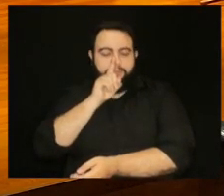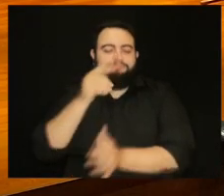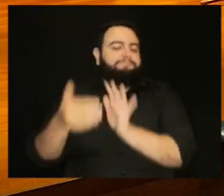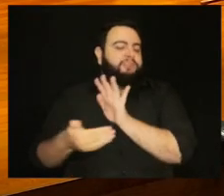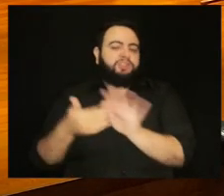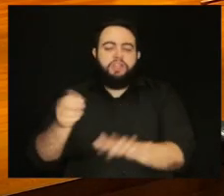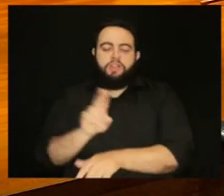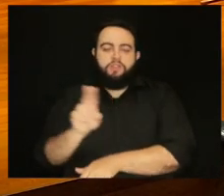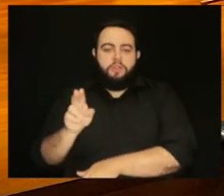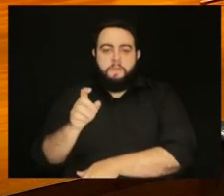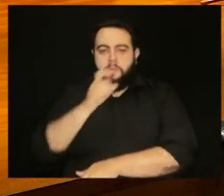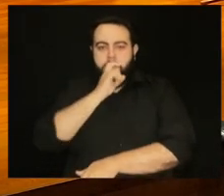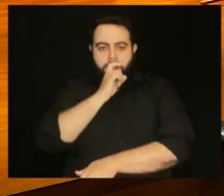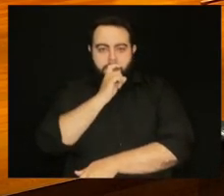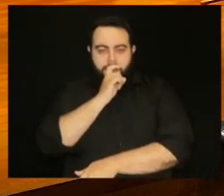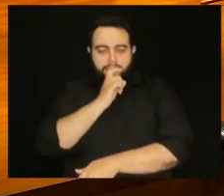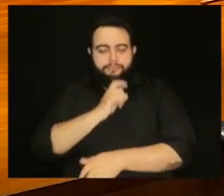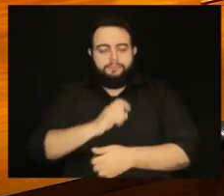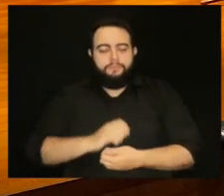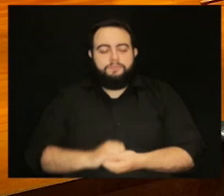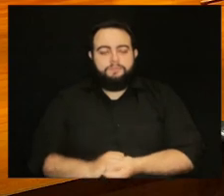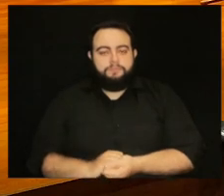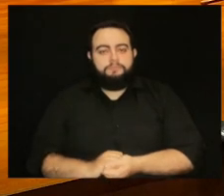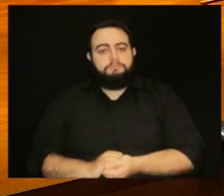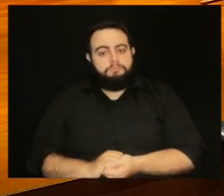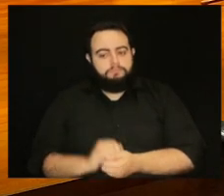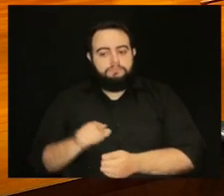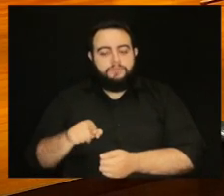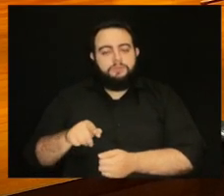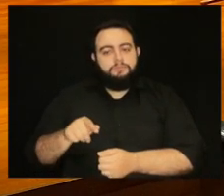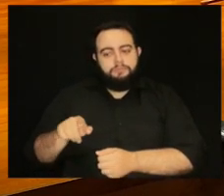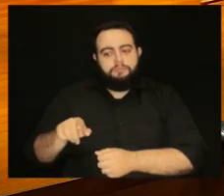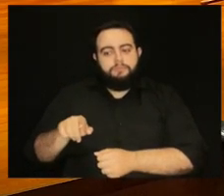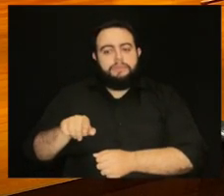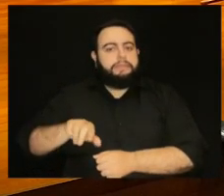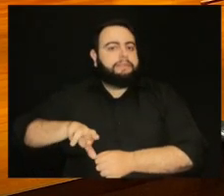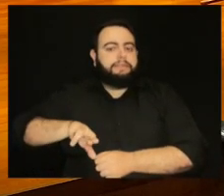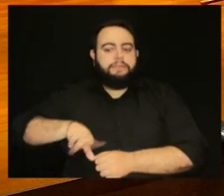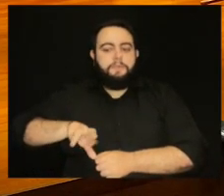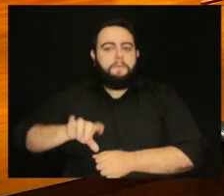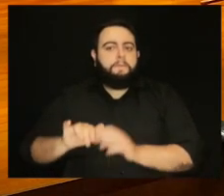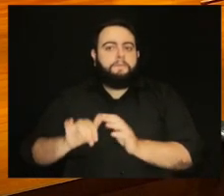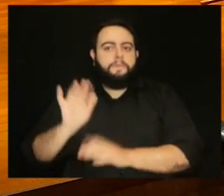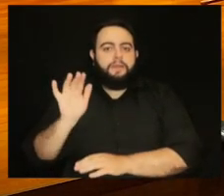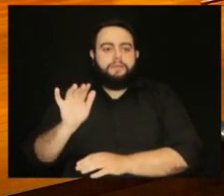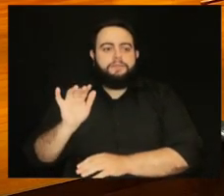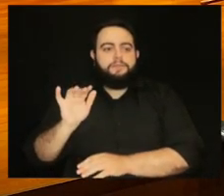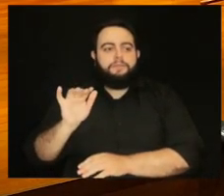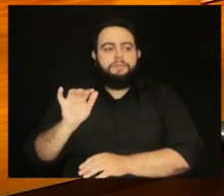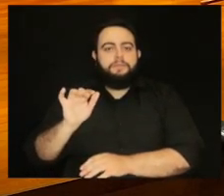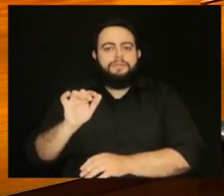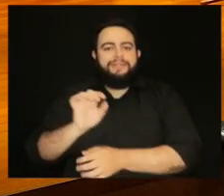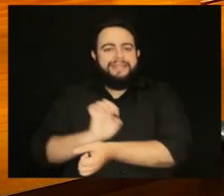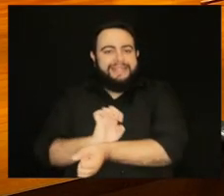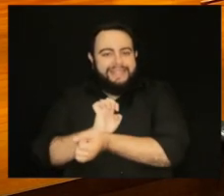que confirmar. Mas enfim, a partir do momento em que ela não era mais pertencente a ninguém, os